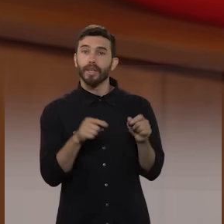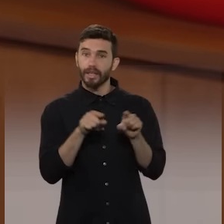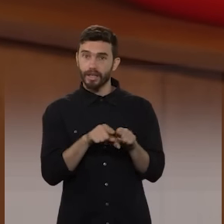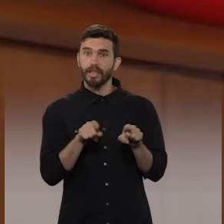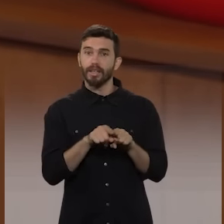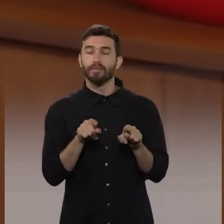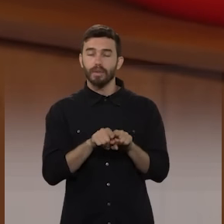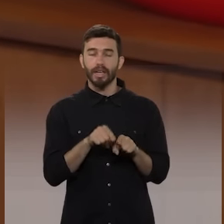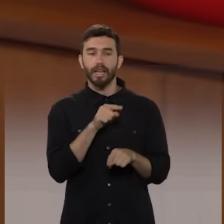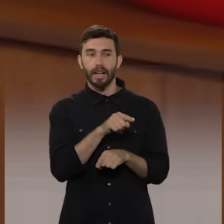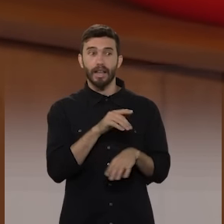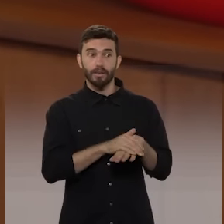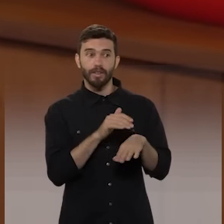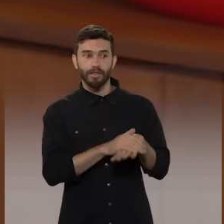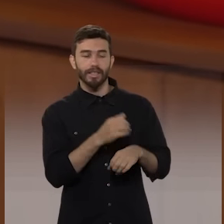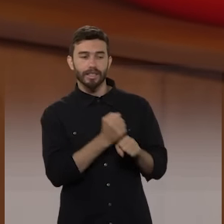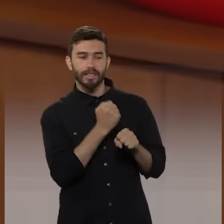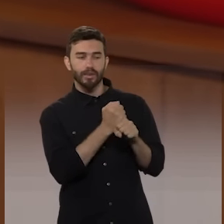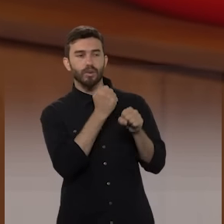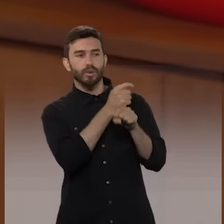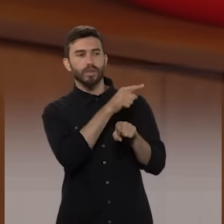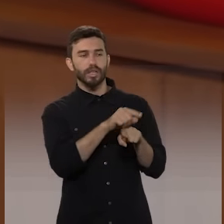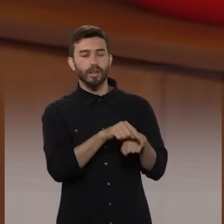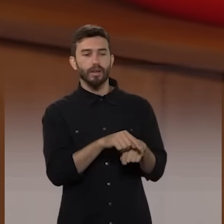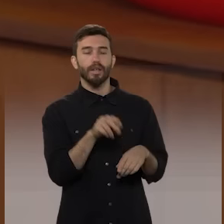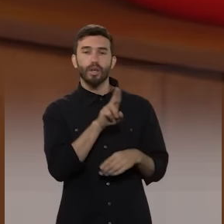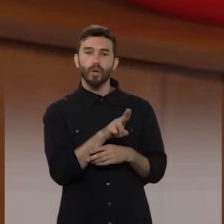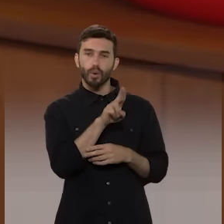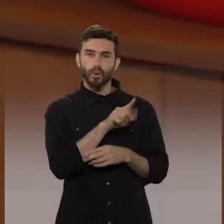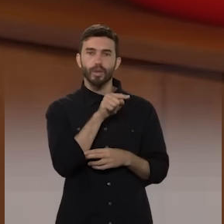fazem essa construção e exploram essa linha. O que nós enxergamos nos últimos anos foi um